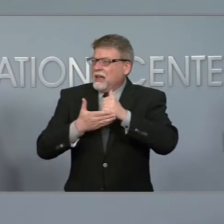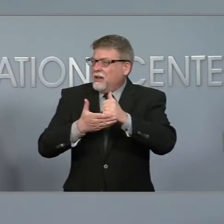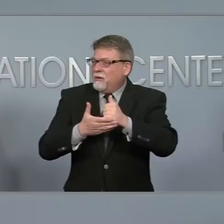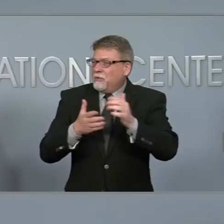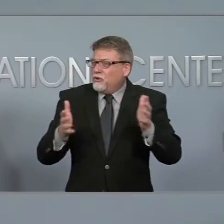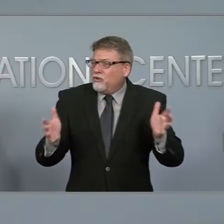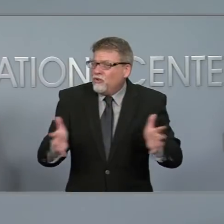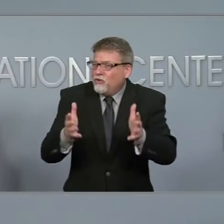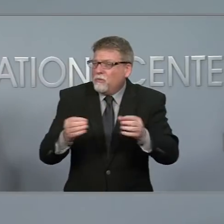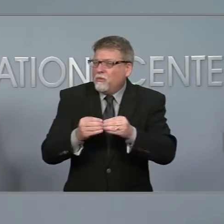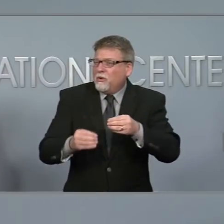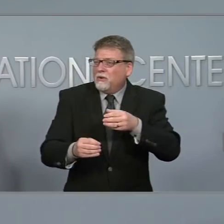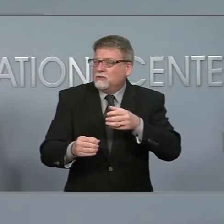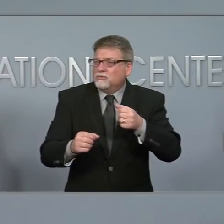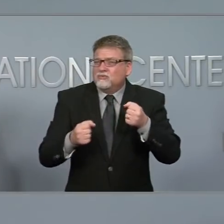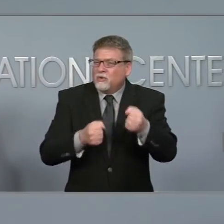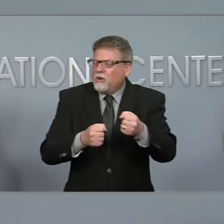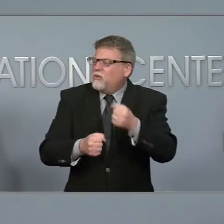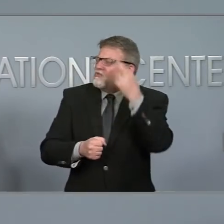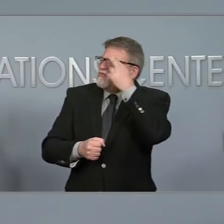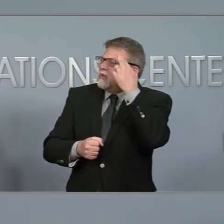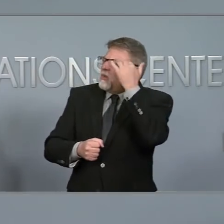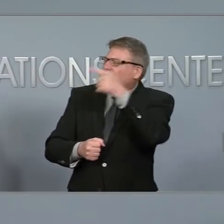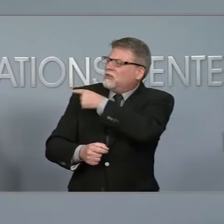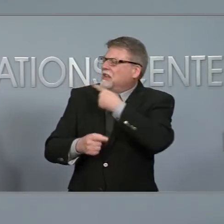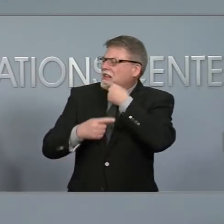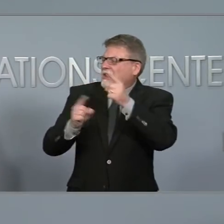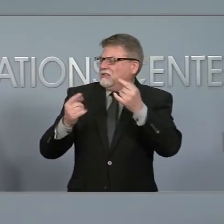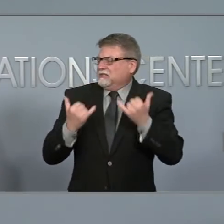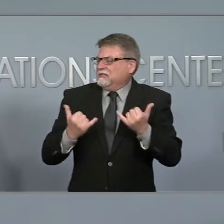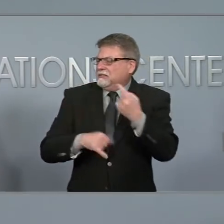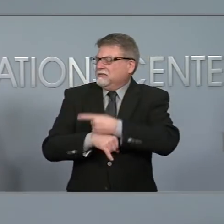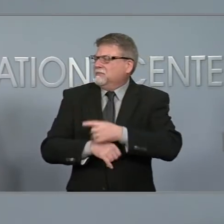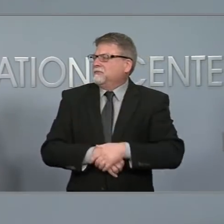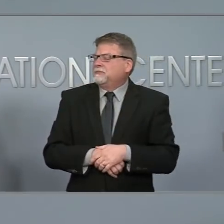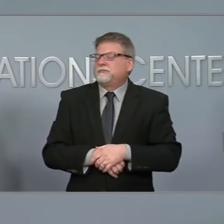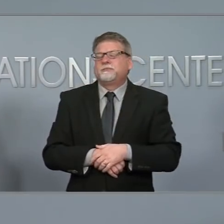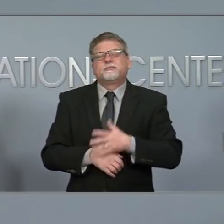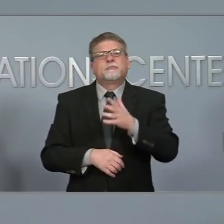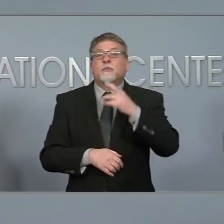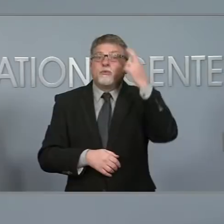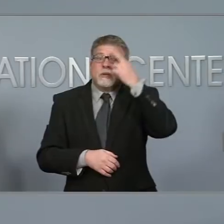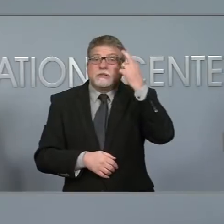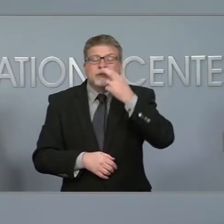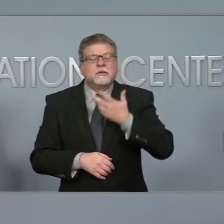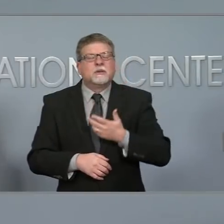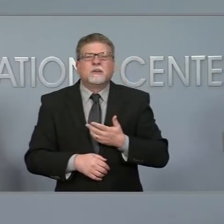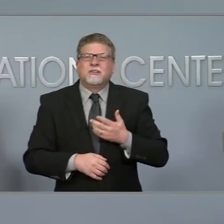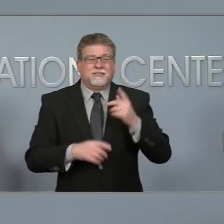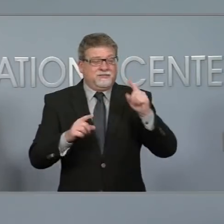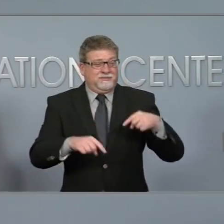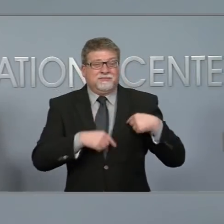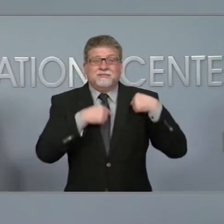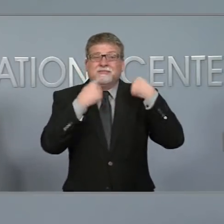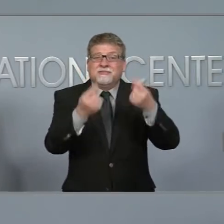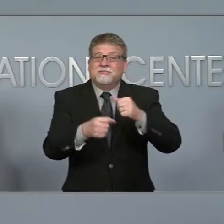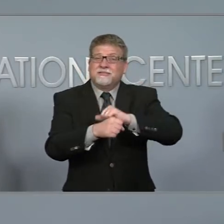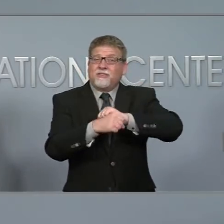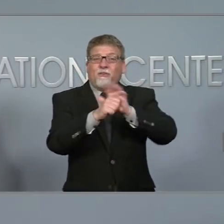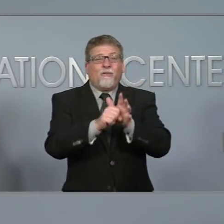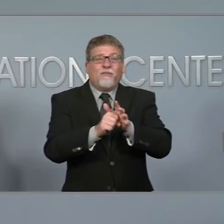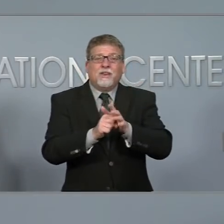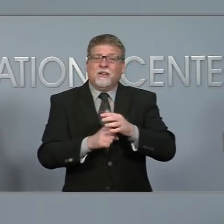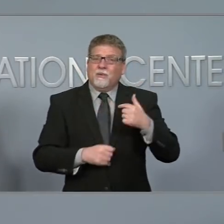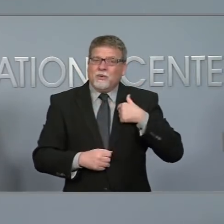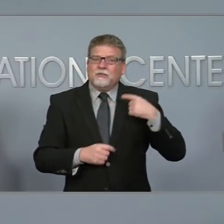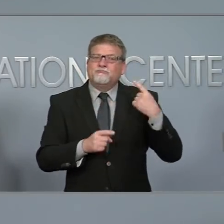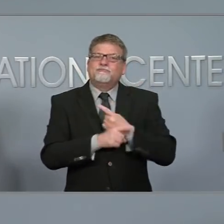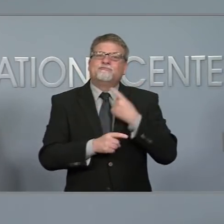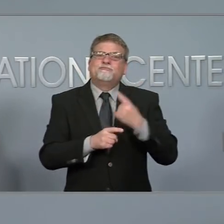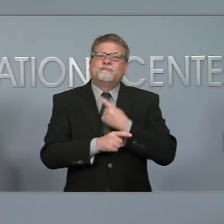alcaldes en todo el Estado las